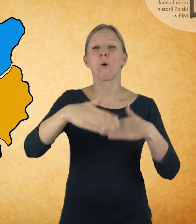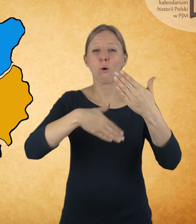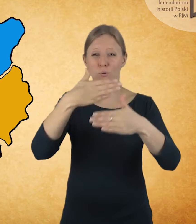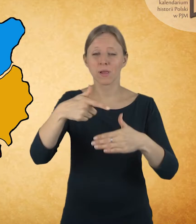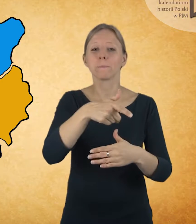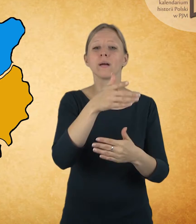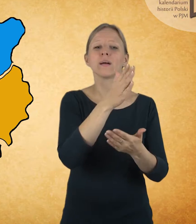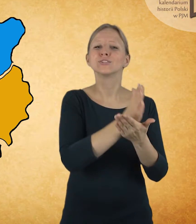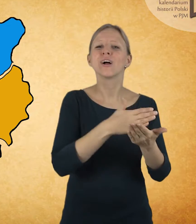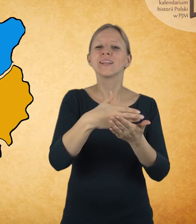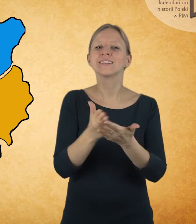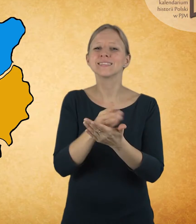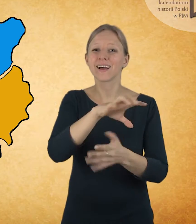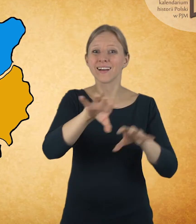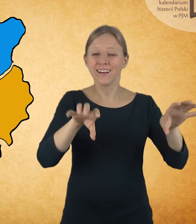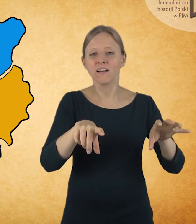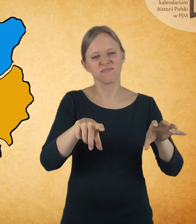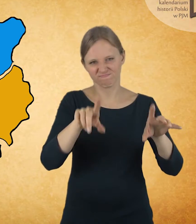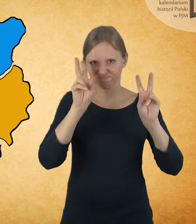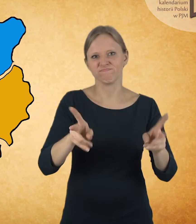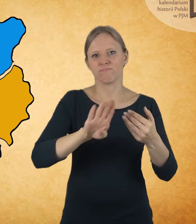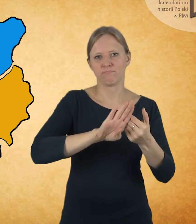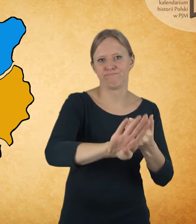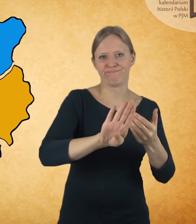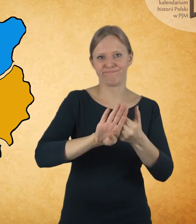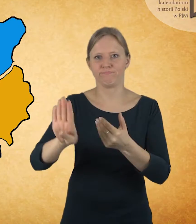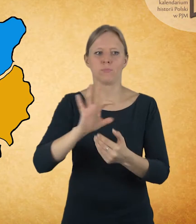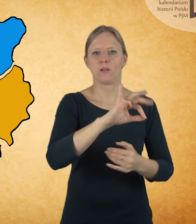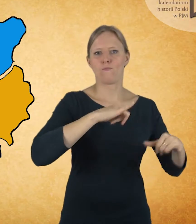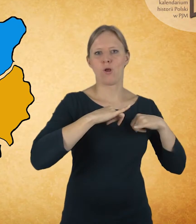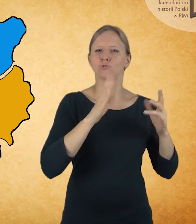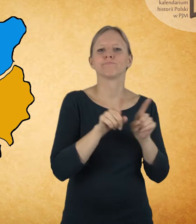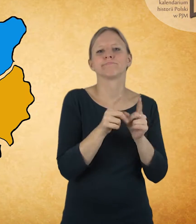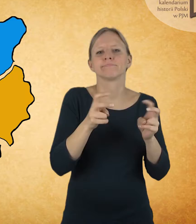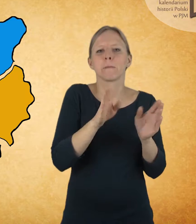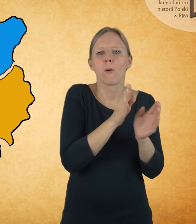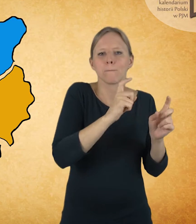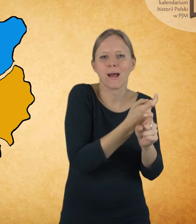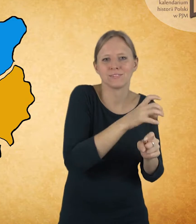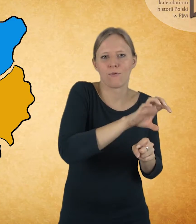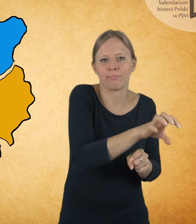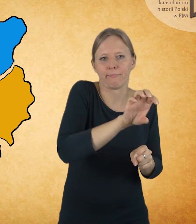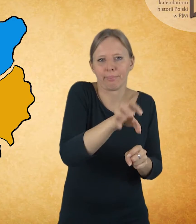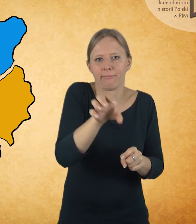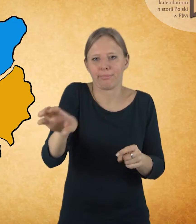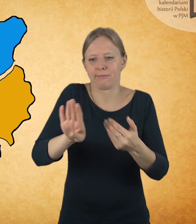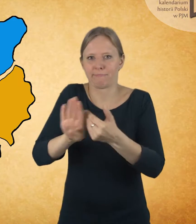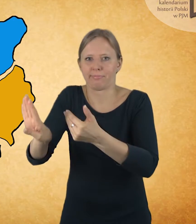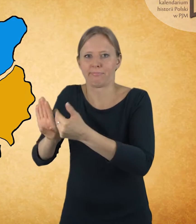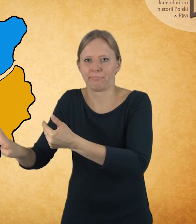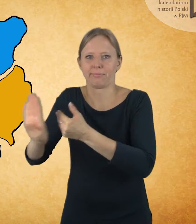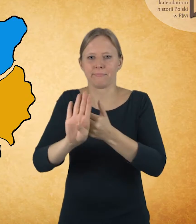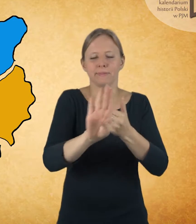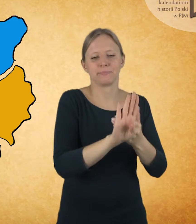Po pewnym czasie dzielnice stały się niezależnymi, małymi państwami.